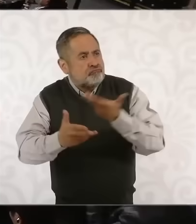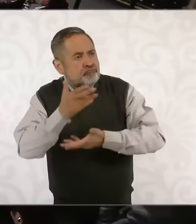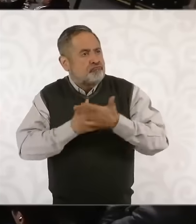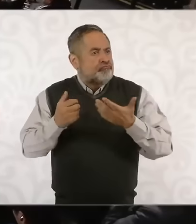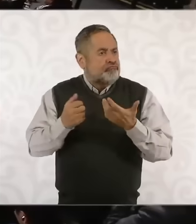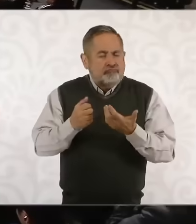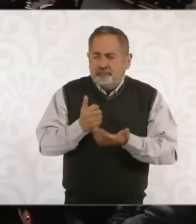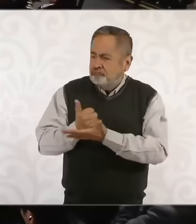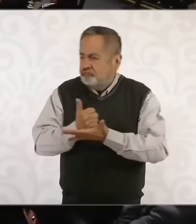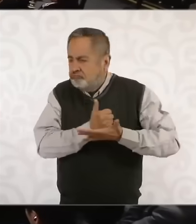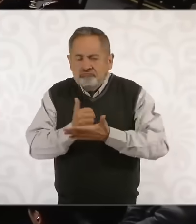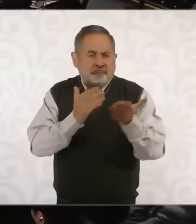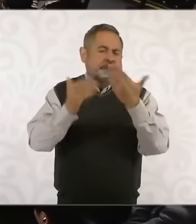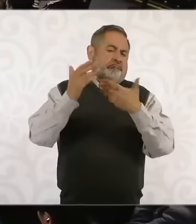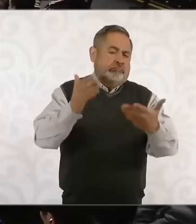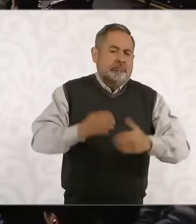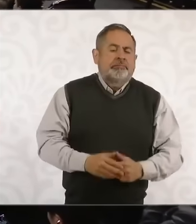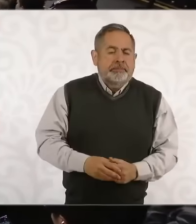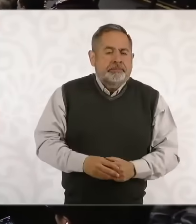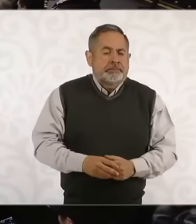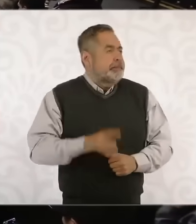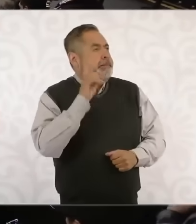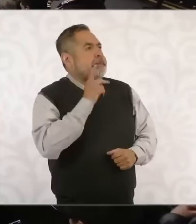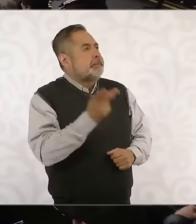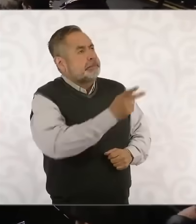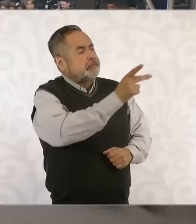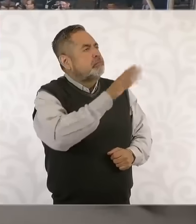Hablando de tratado, presidenta, la Suprema Corte de Estados Unidos programó para el viernes dar a